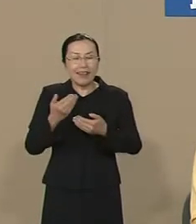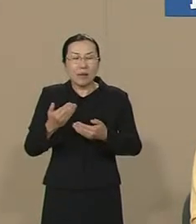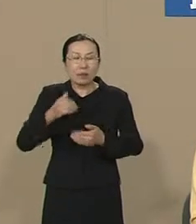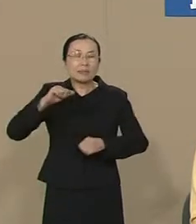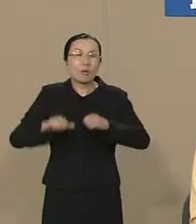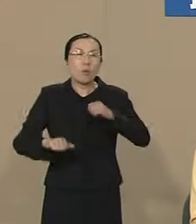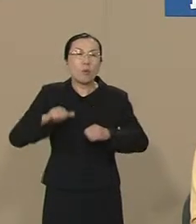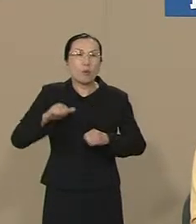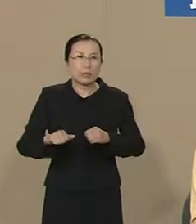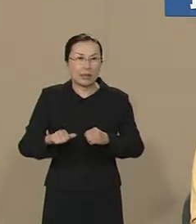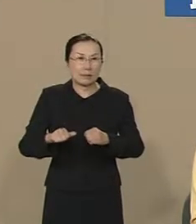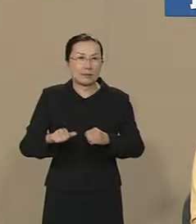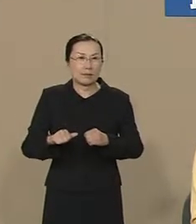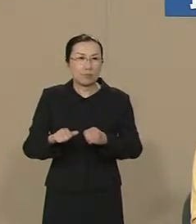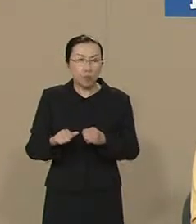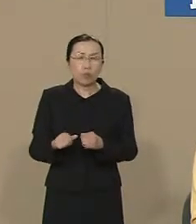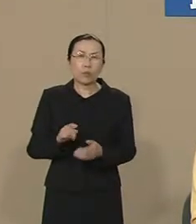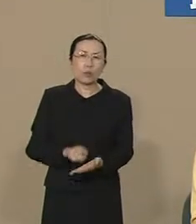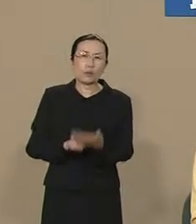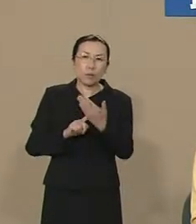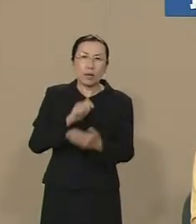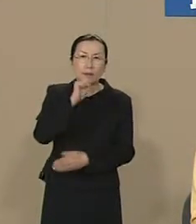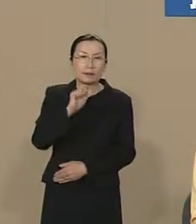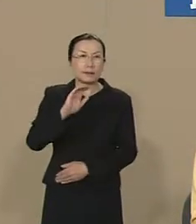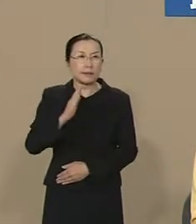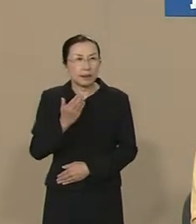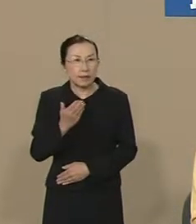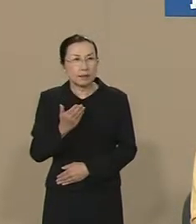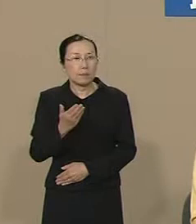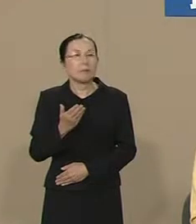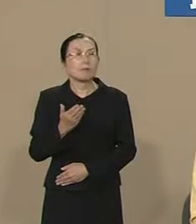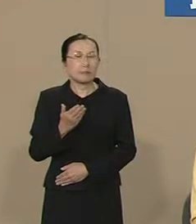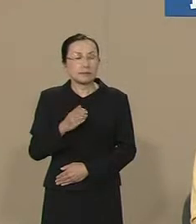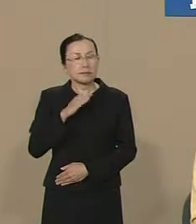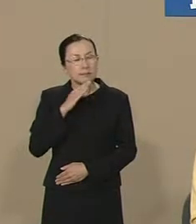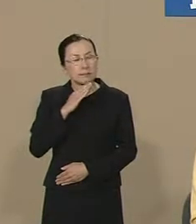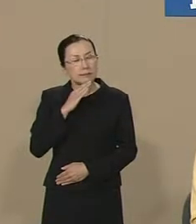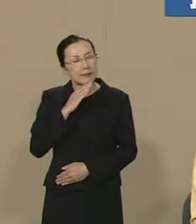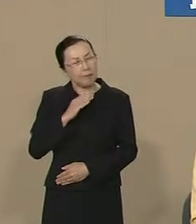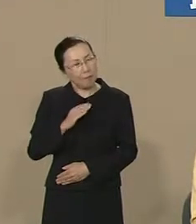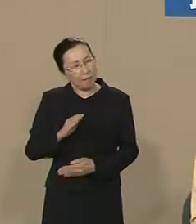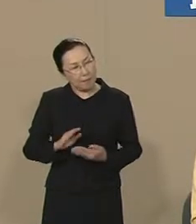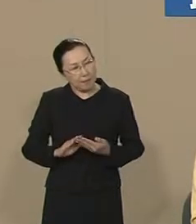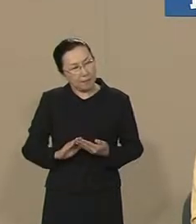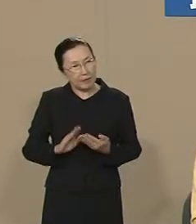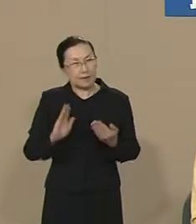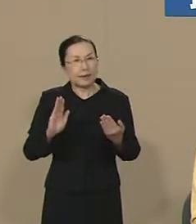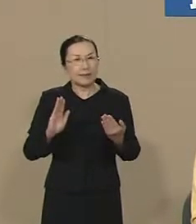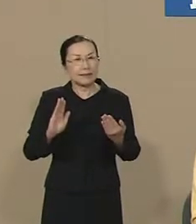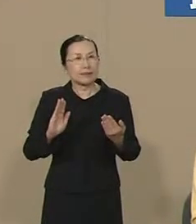掛け声はいいんですけれども しかし､現実離れした､ 実態とかけ離れた